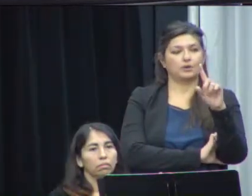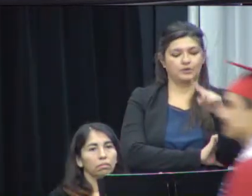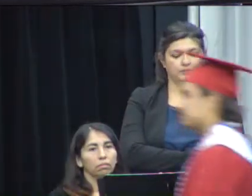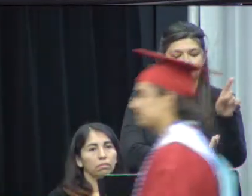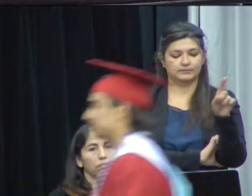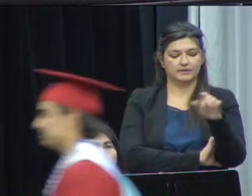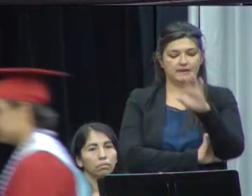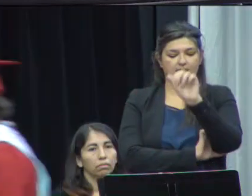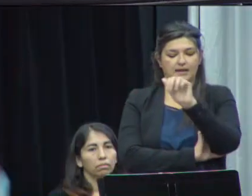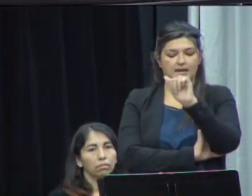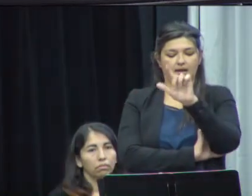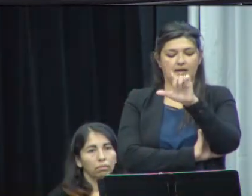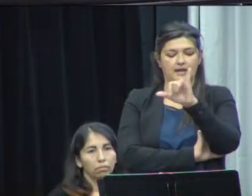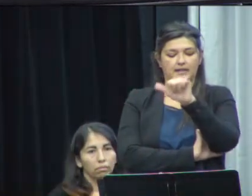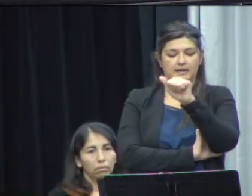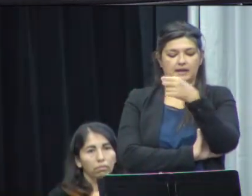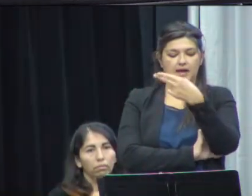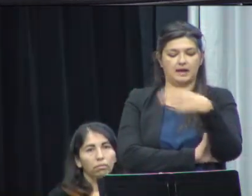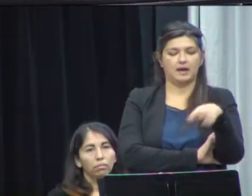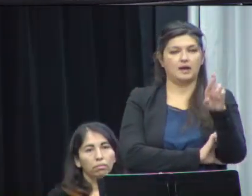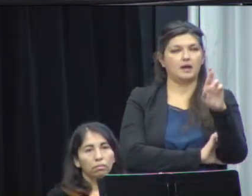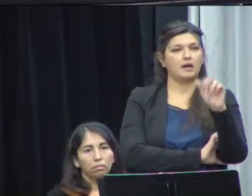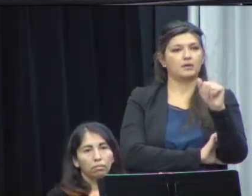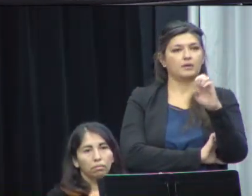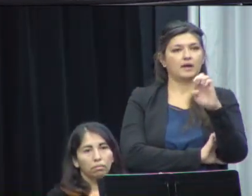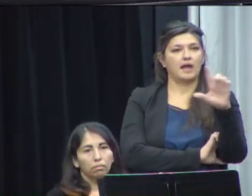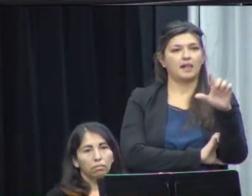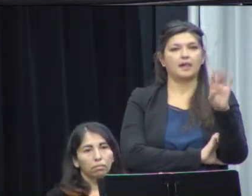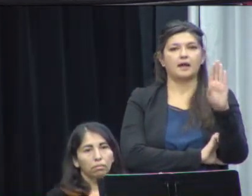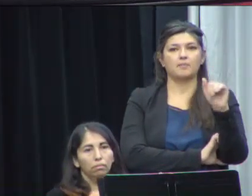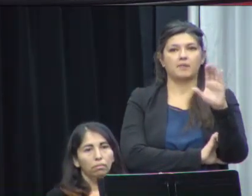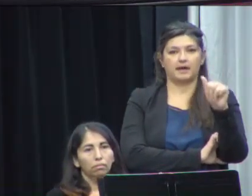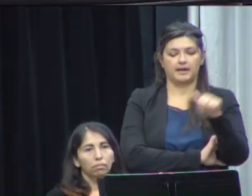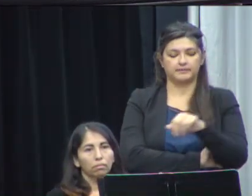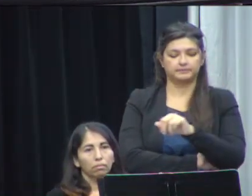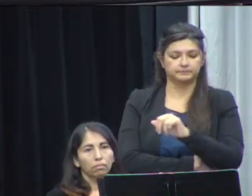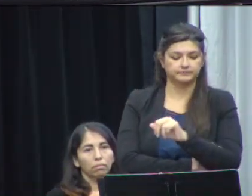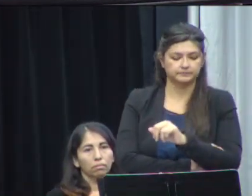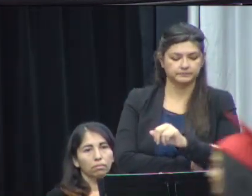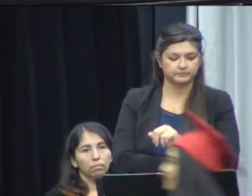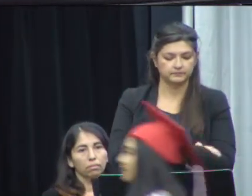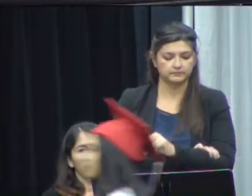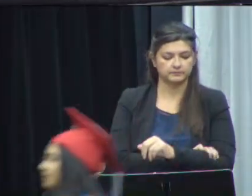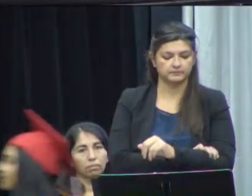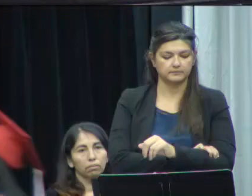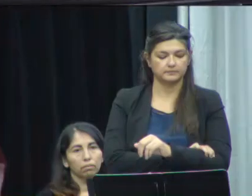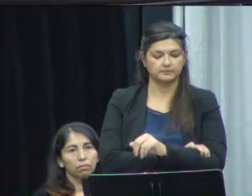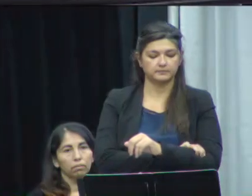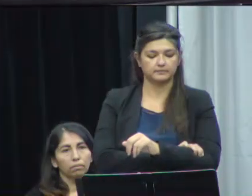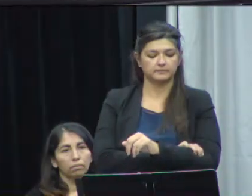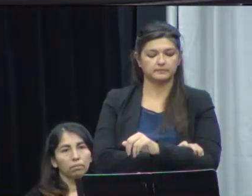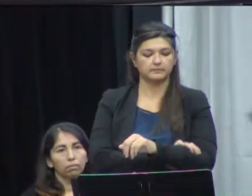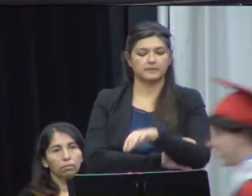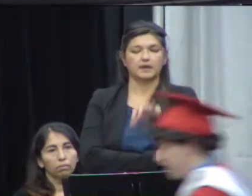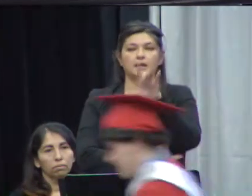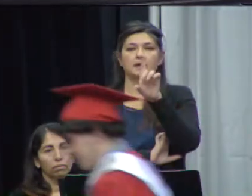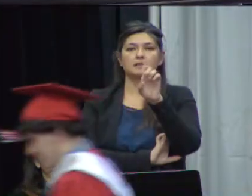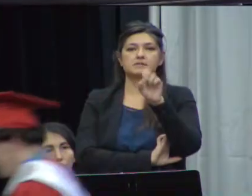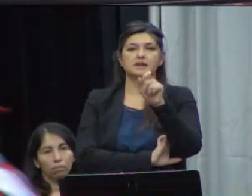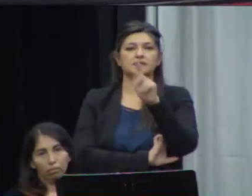Aliya Payal-Bacha. (audience applauds) [Announcer] Destiny Ramirez.